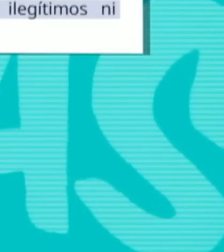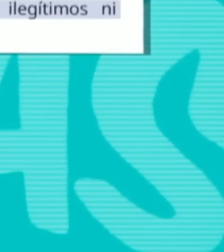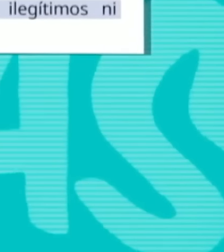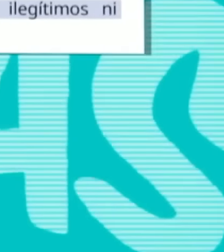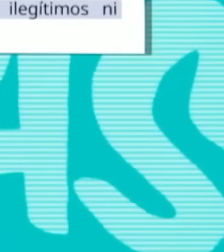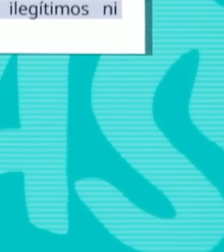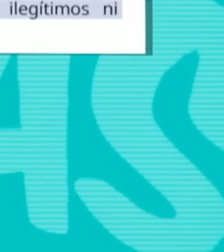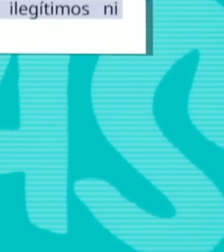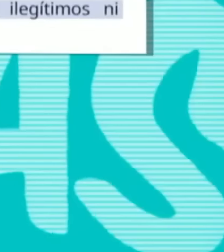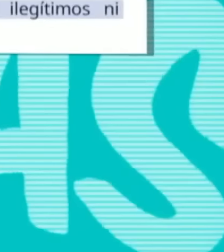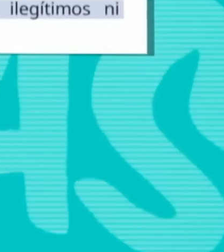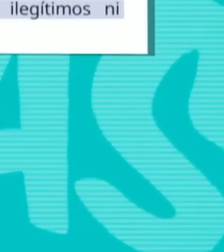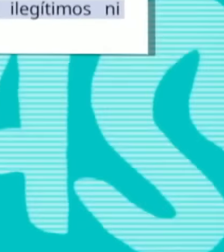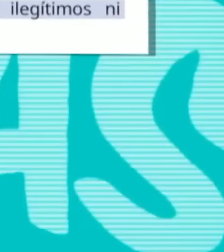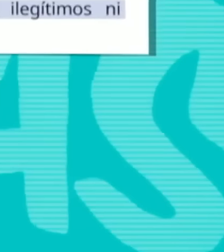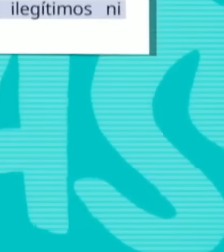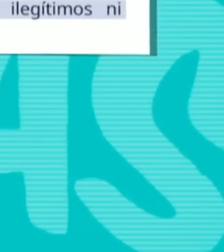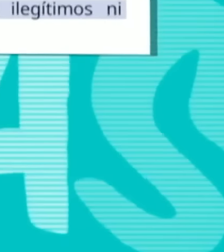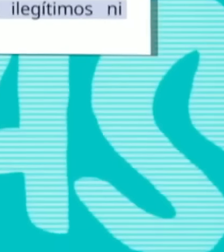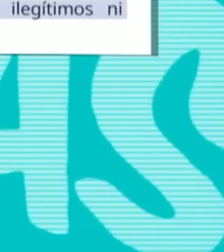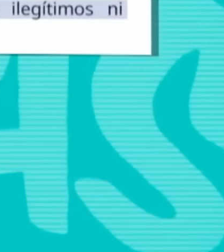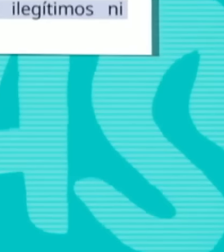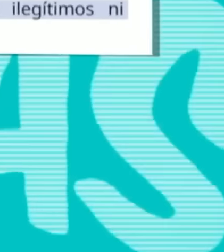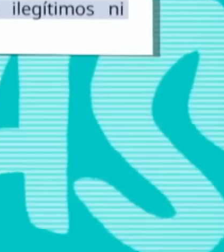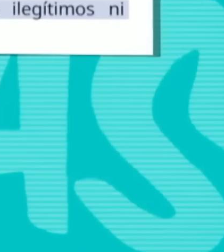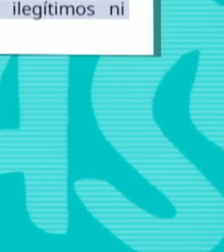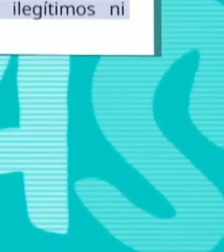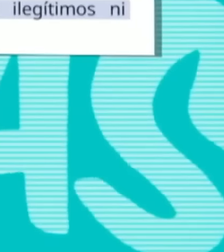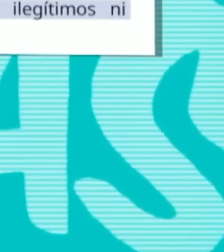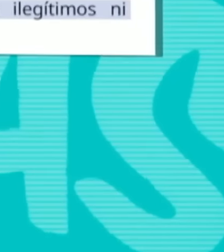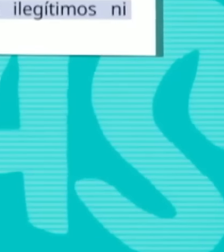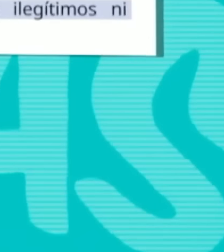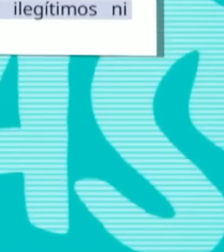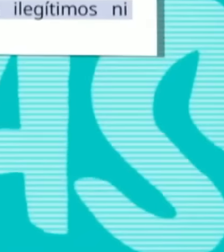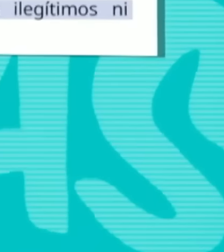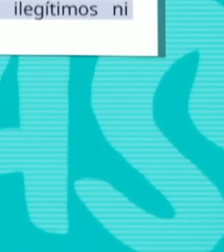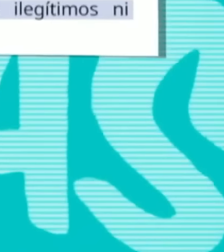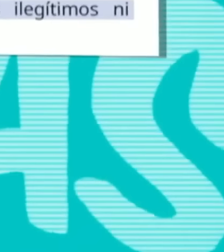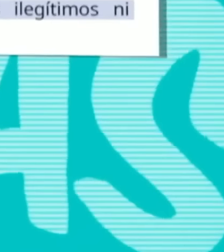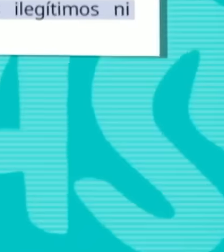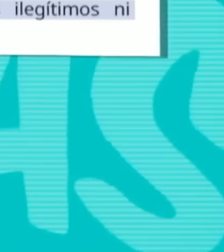no existen accesos ilegítimos ni comportamientos anómalos en sus sistemas. La integridad de la